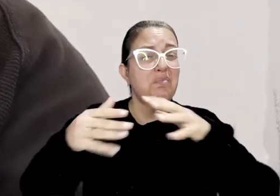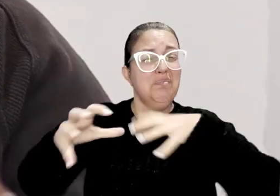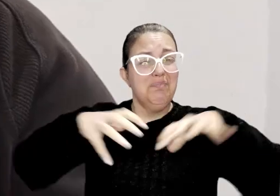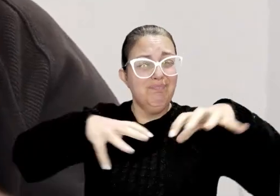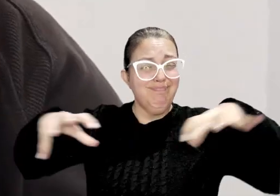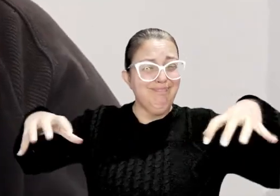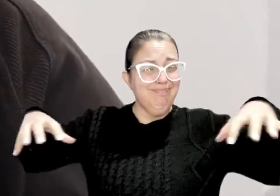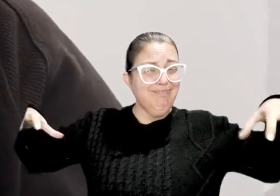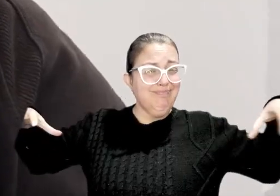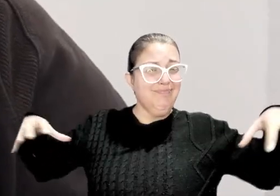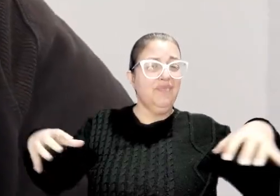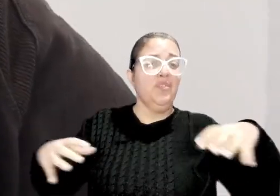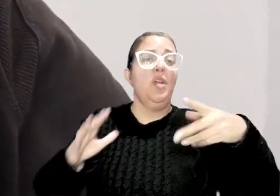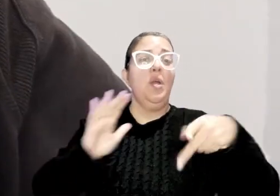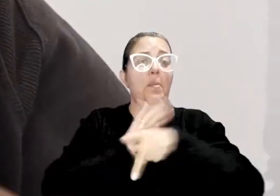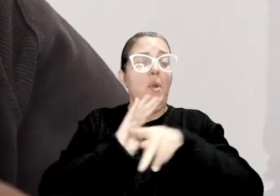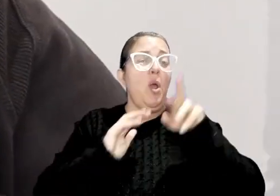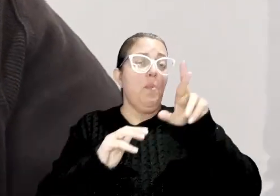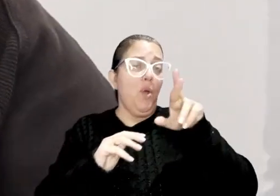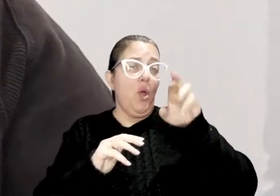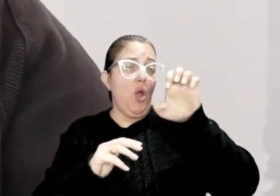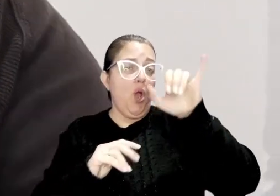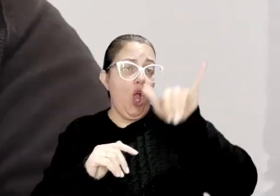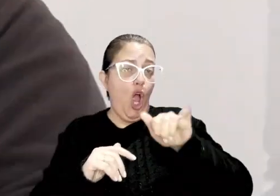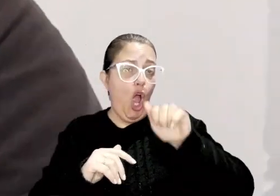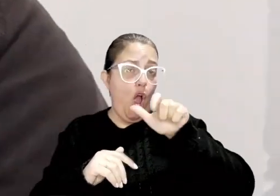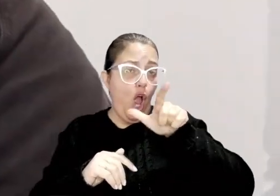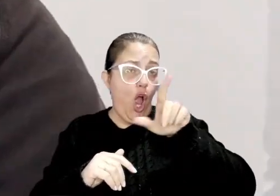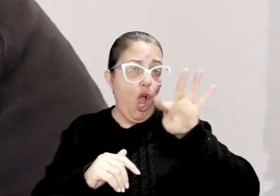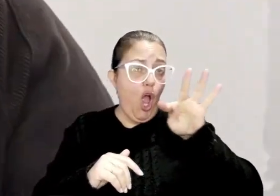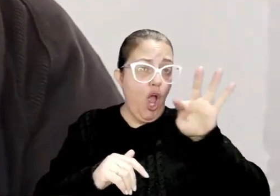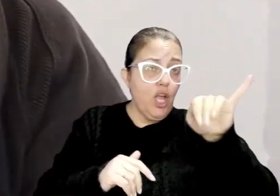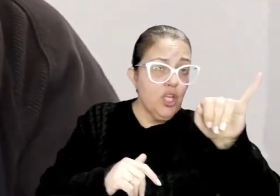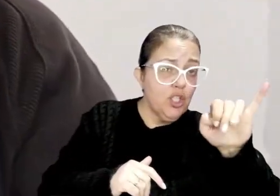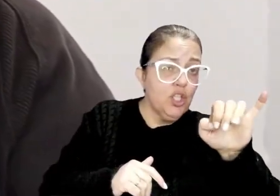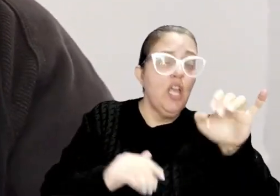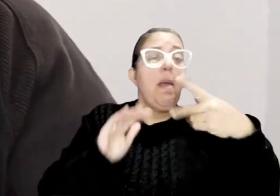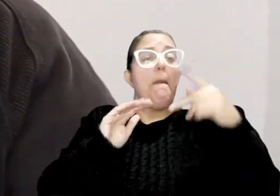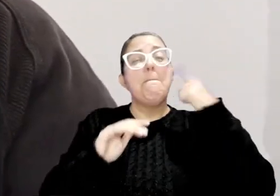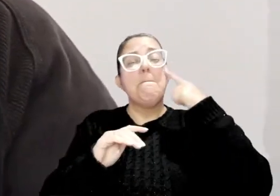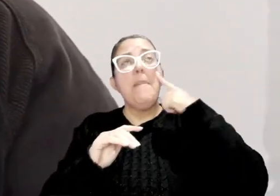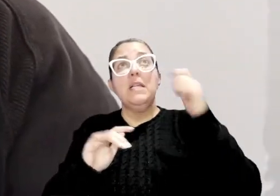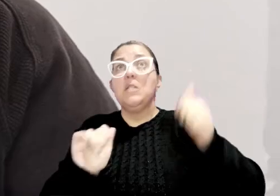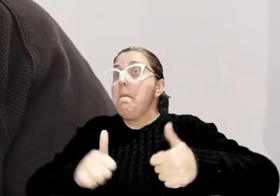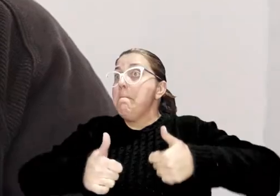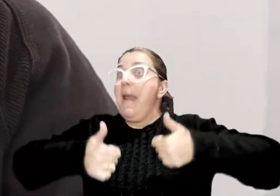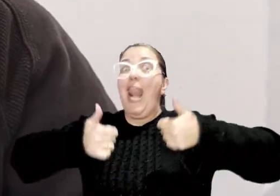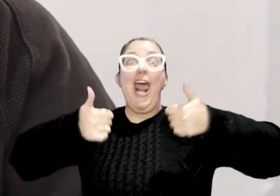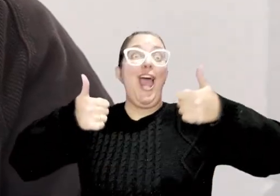que a cidade ia ser ter muitas melhorias então acab acabou tendo muito crescimento desordenado